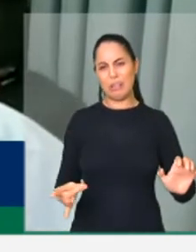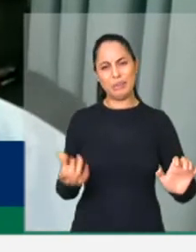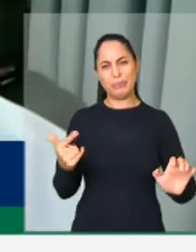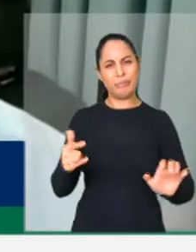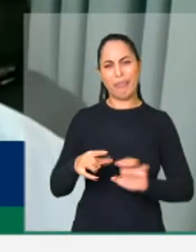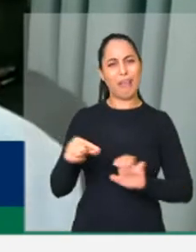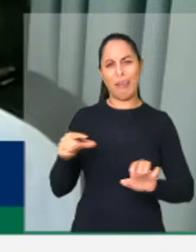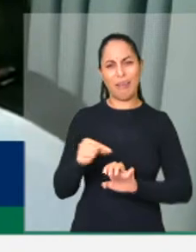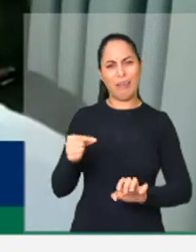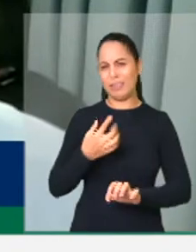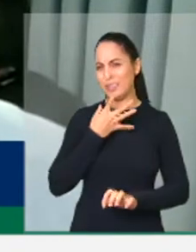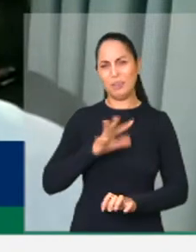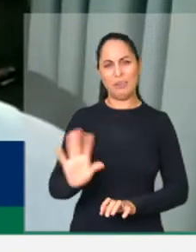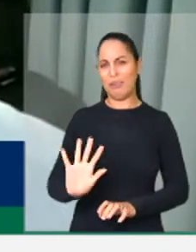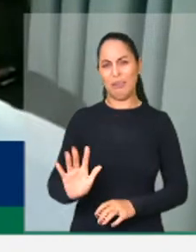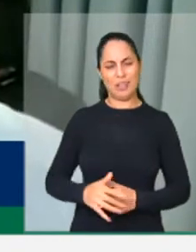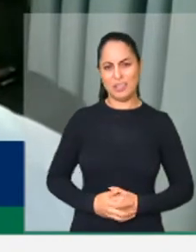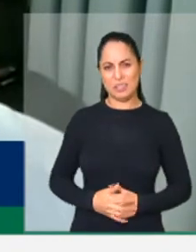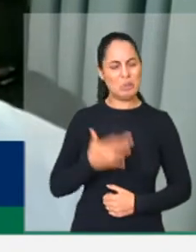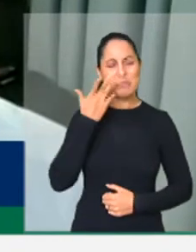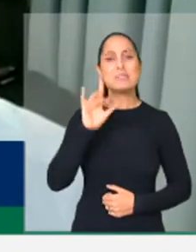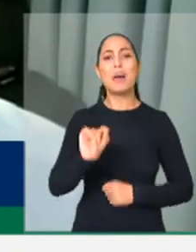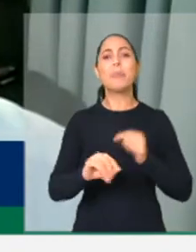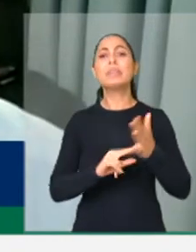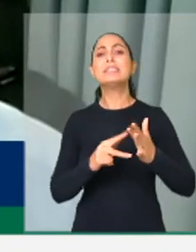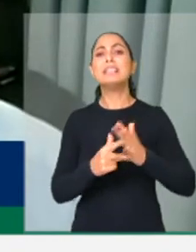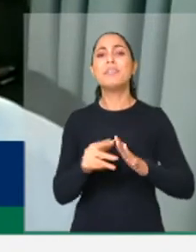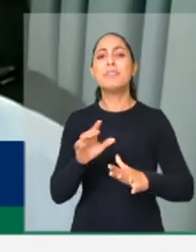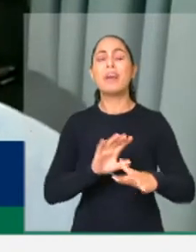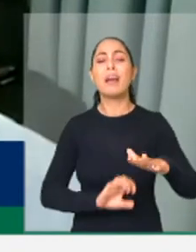80%. TOMANDO MULTAS AÍ DE 20%. A DÍVIDA ORIGINAL PODERIA SER DE 5 MILHÕES E AÍ TEM MUITO PARA ANALISAR.